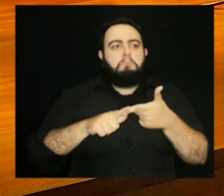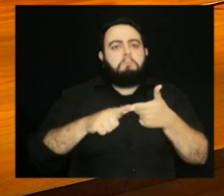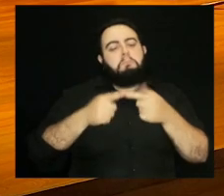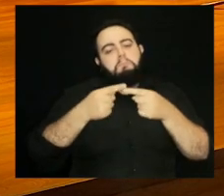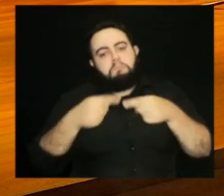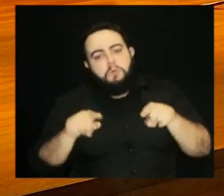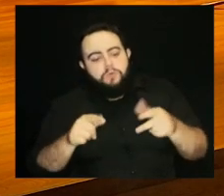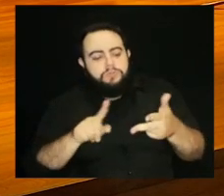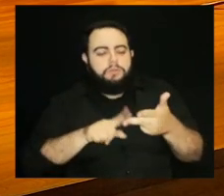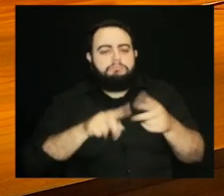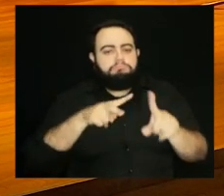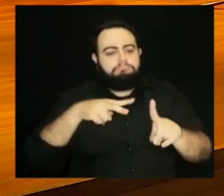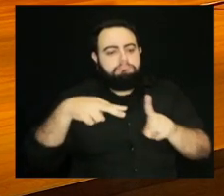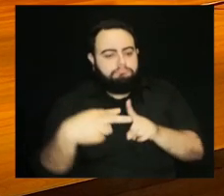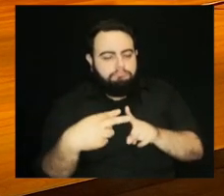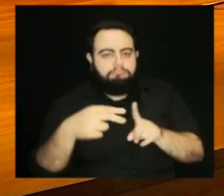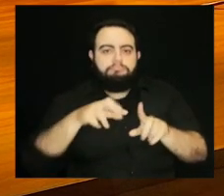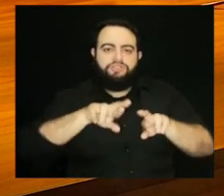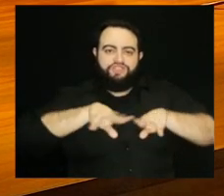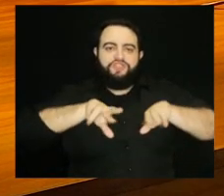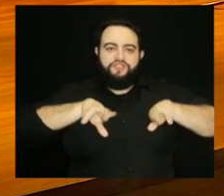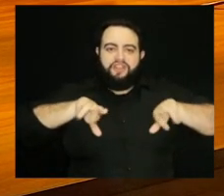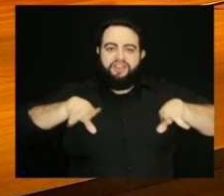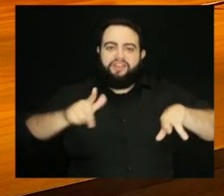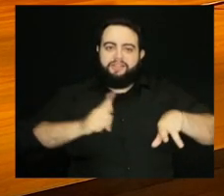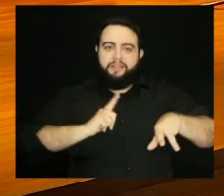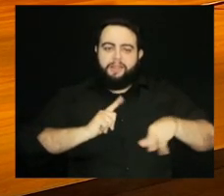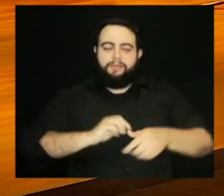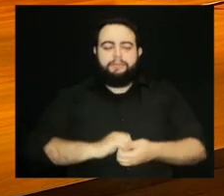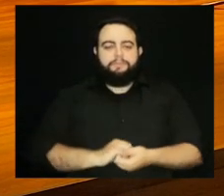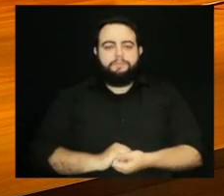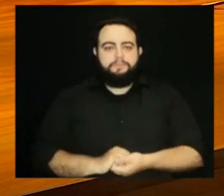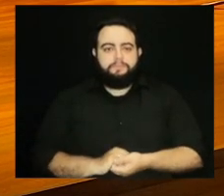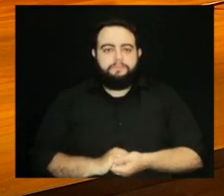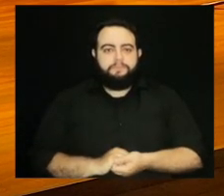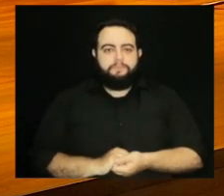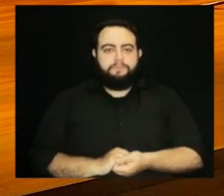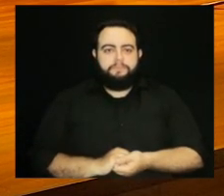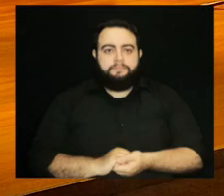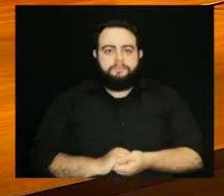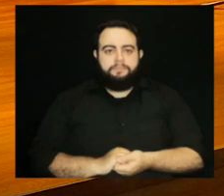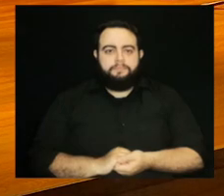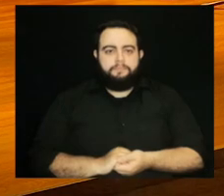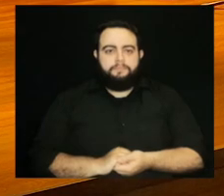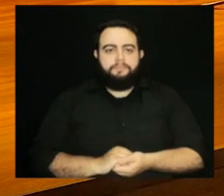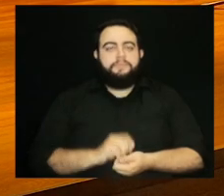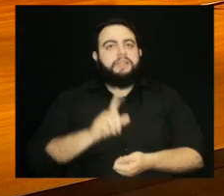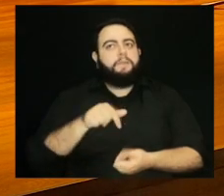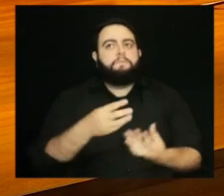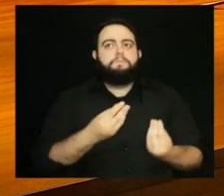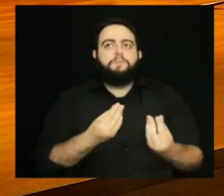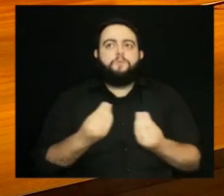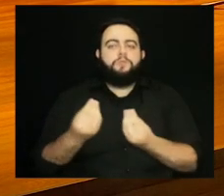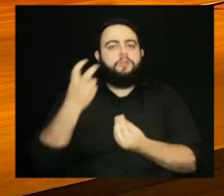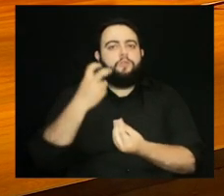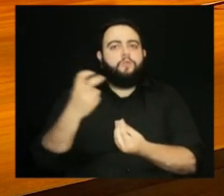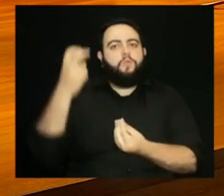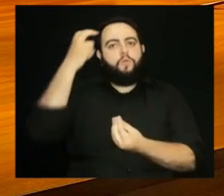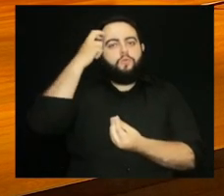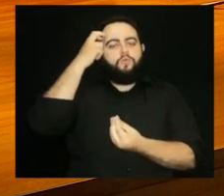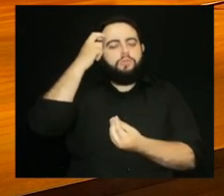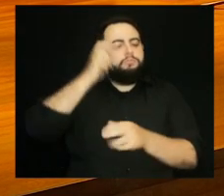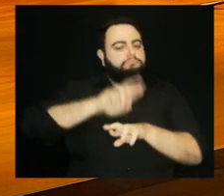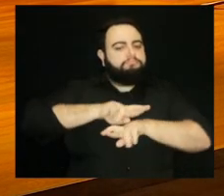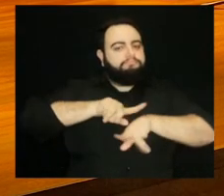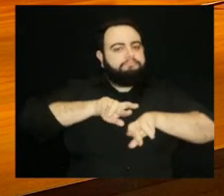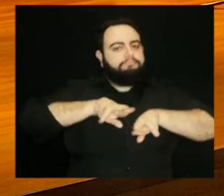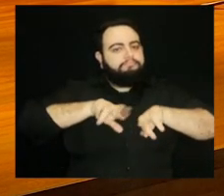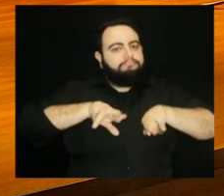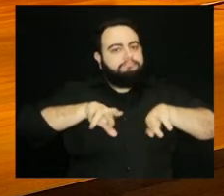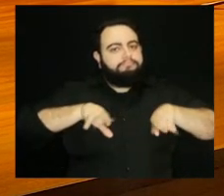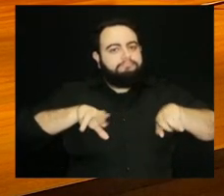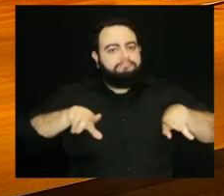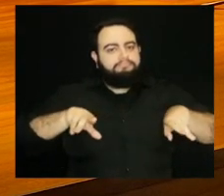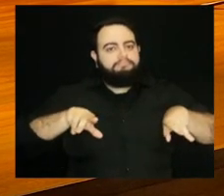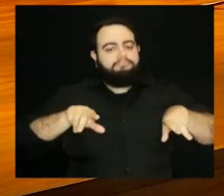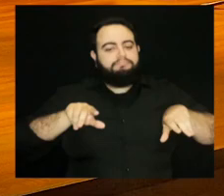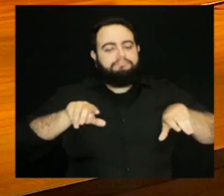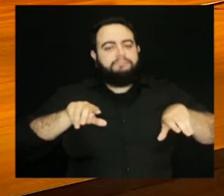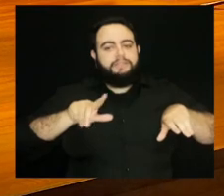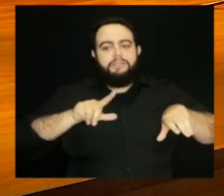mundo. Então eram muitas culturas diferentes de um continente gigantesco, assim como